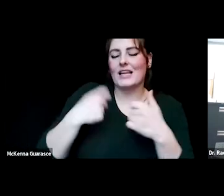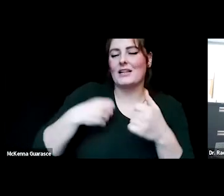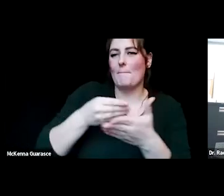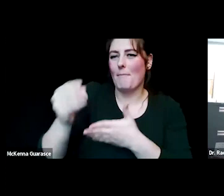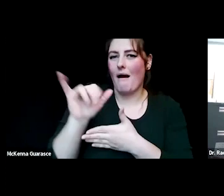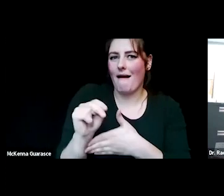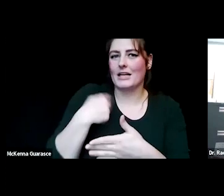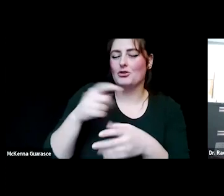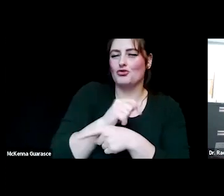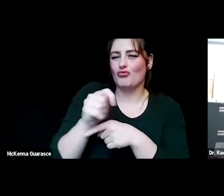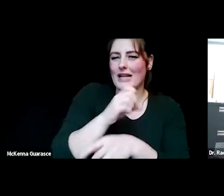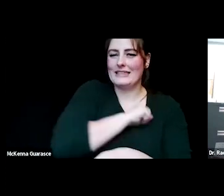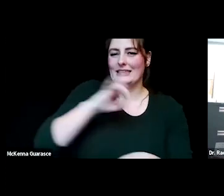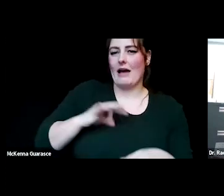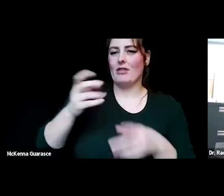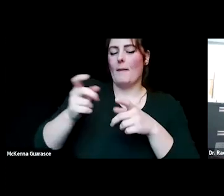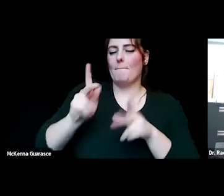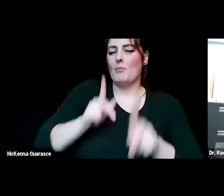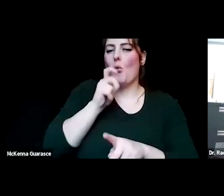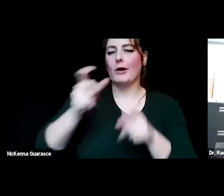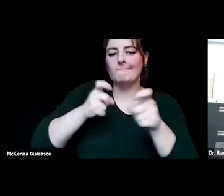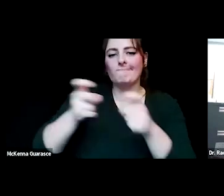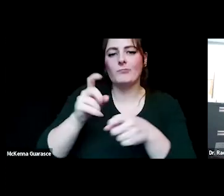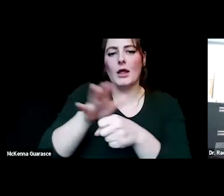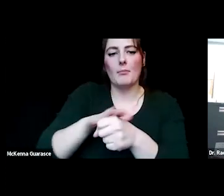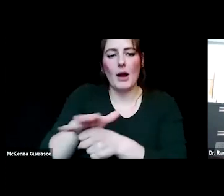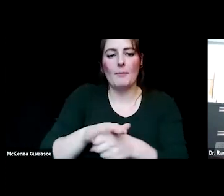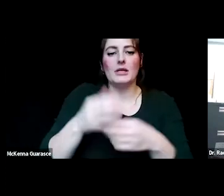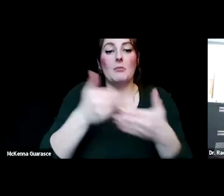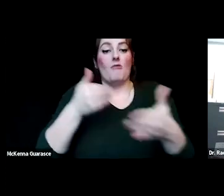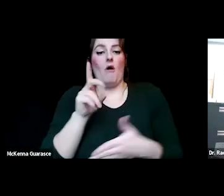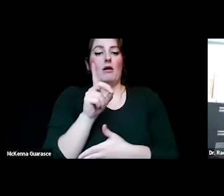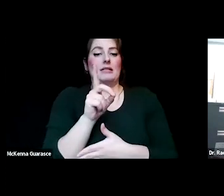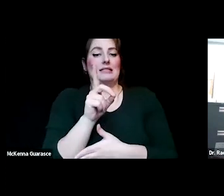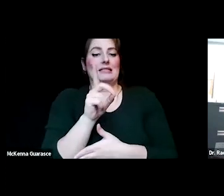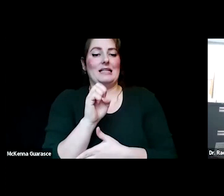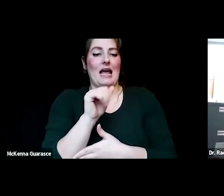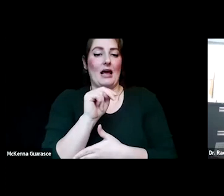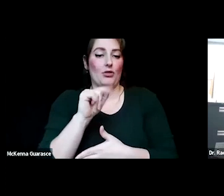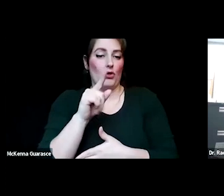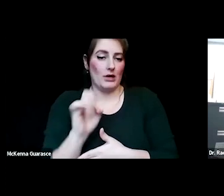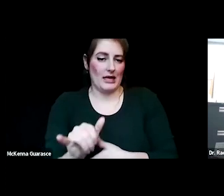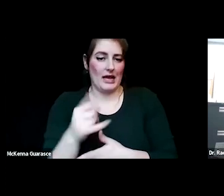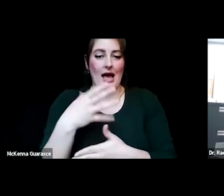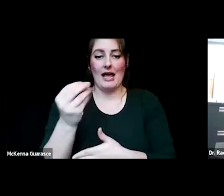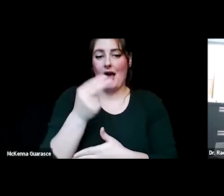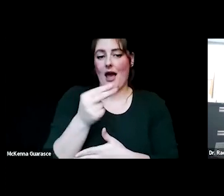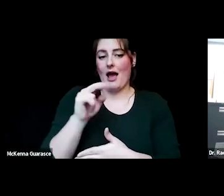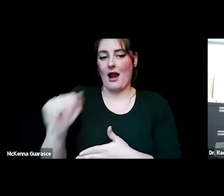y a las personas que administran esas propiedades antes de permitir que DeAnthony y Hanna y su equipo lo implementaran, sin antes capacitarlos,